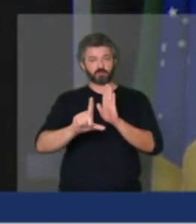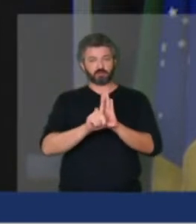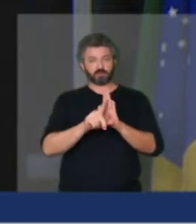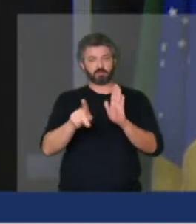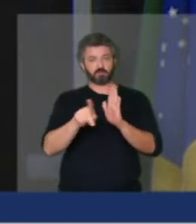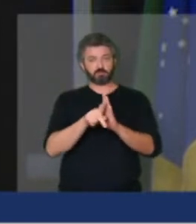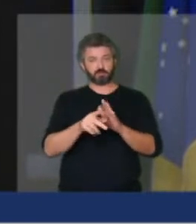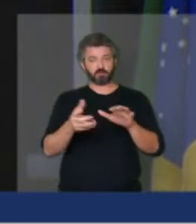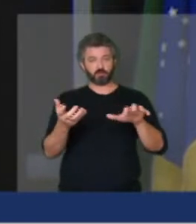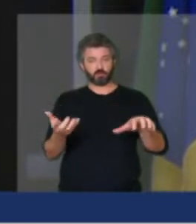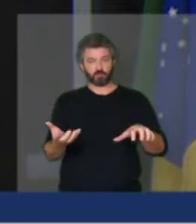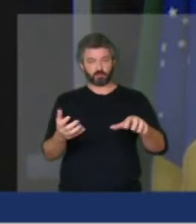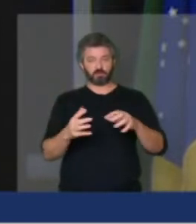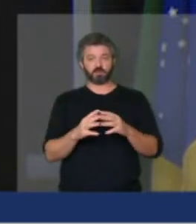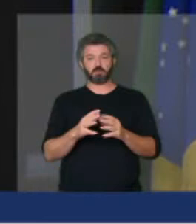CONGRESSO NACIONAL PLN 15/2021. DURANTE A